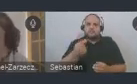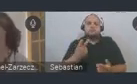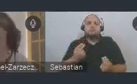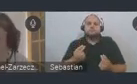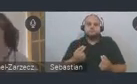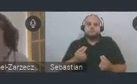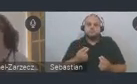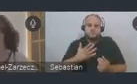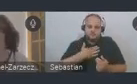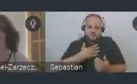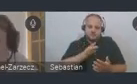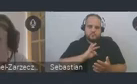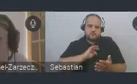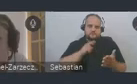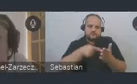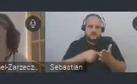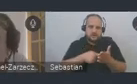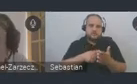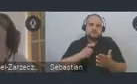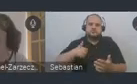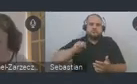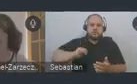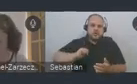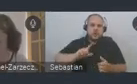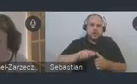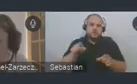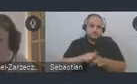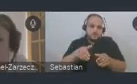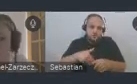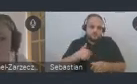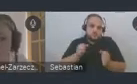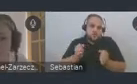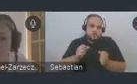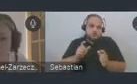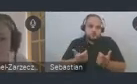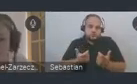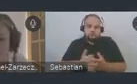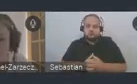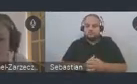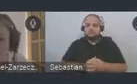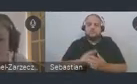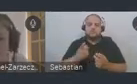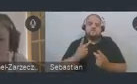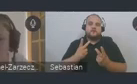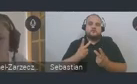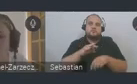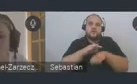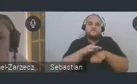Mam jakiś swój cel, czegoś oczekuję. Ale też czegoś się mogę bać. I bardzo ważne jest z perspektywy prowadzącego,